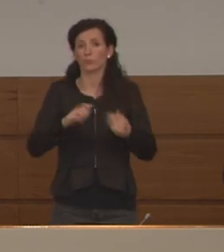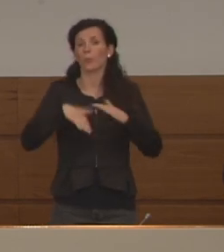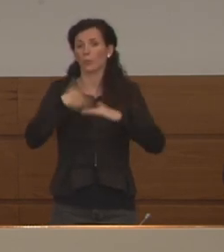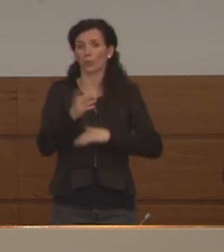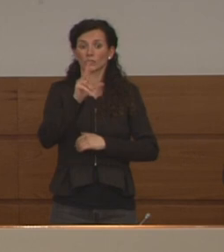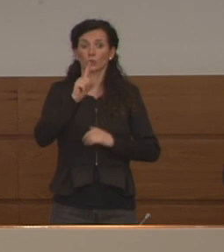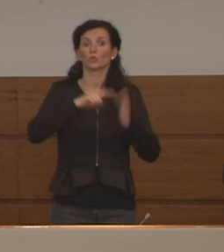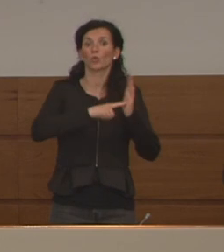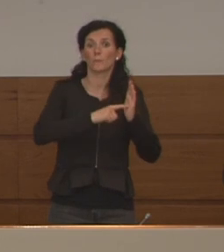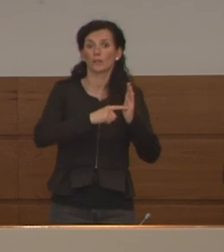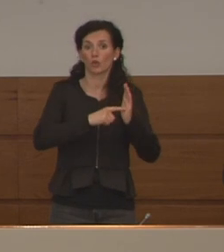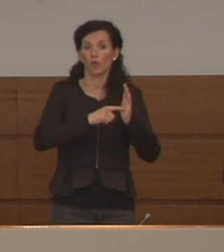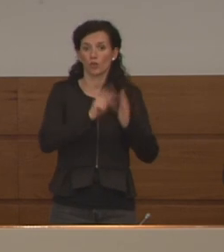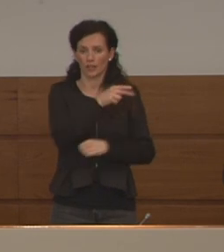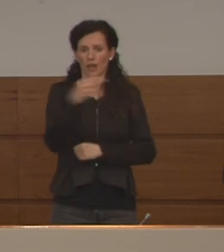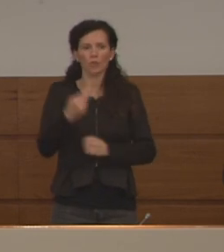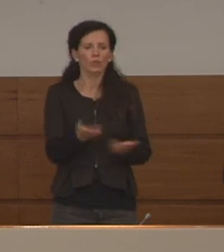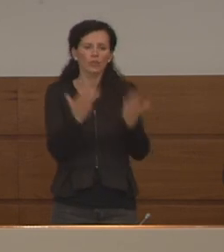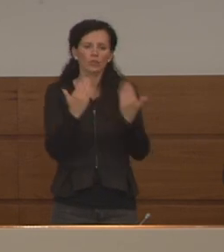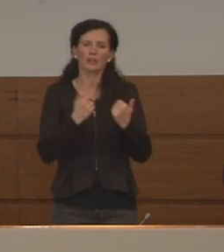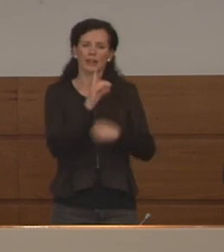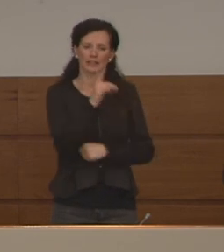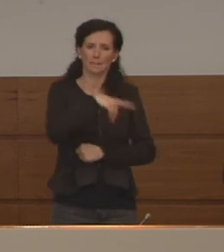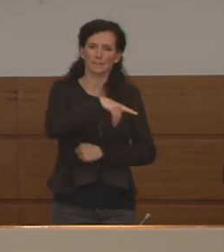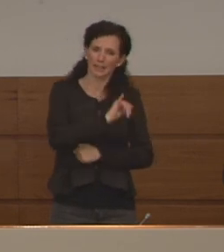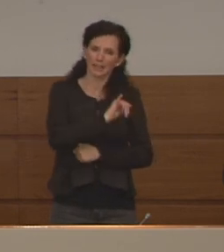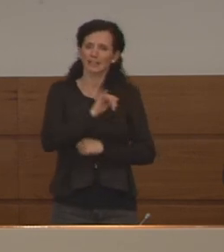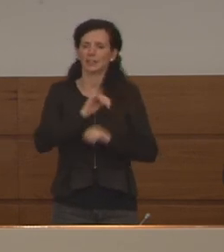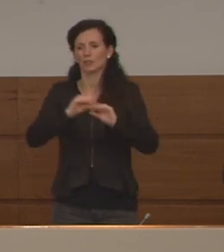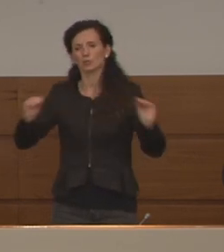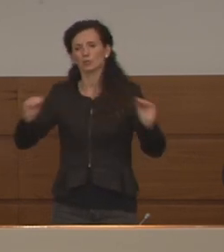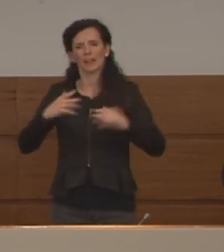per acquisto di dispositivi di protezione individuale e di ventiliatori.